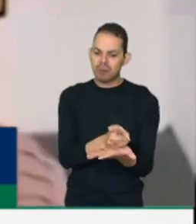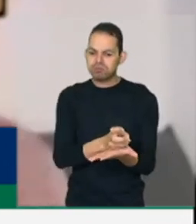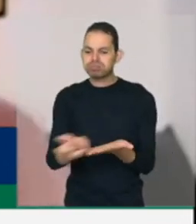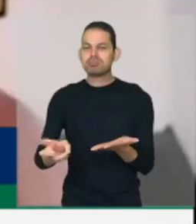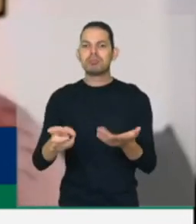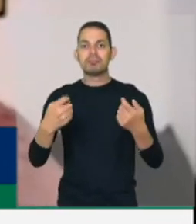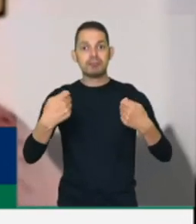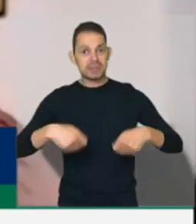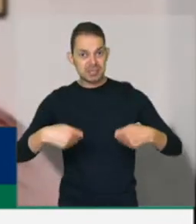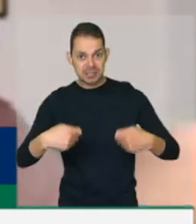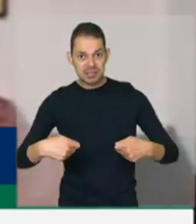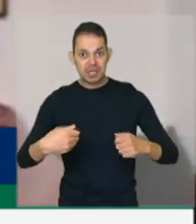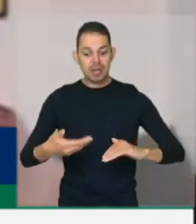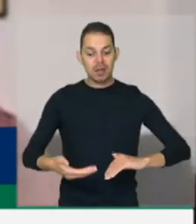CONGRESSO ACHA QUE É POUCO